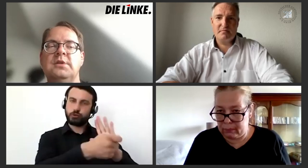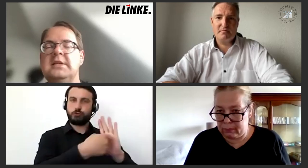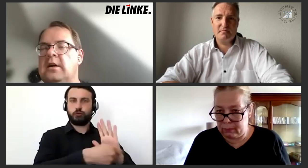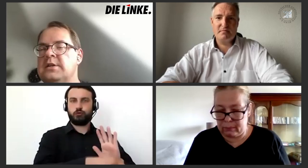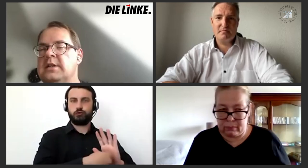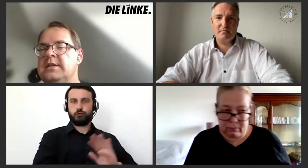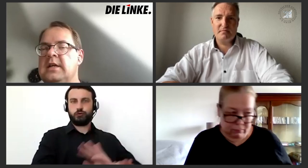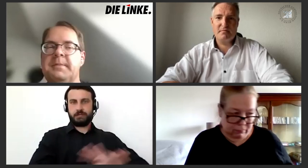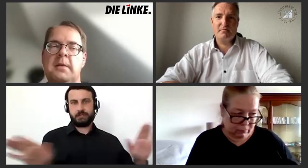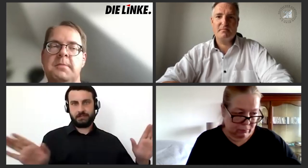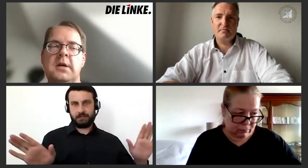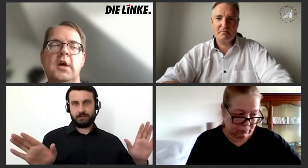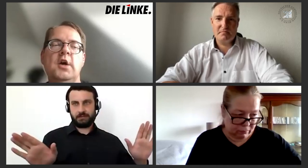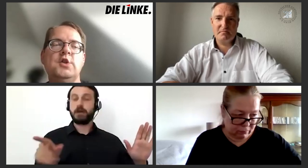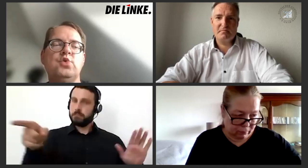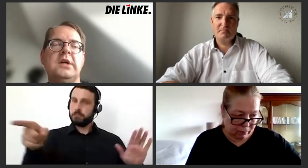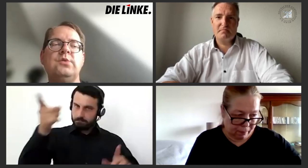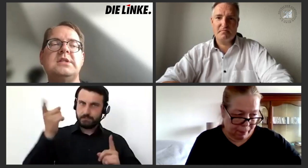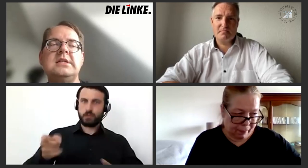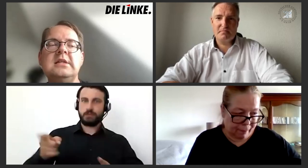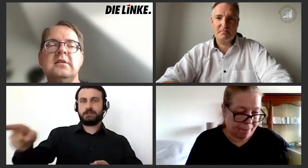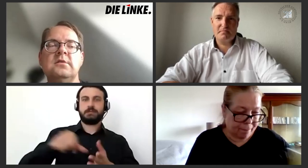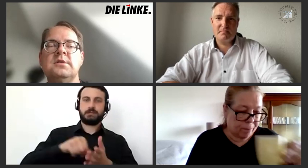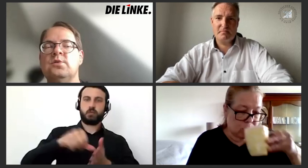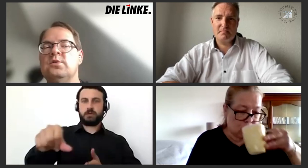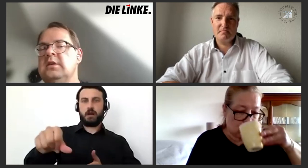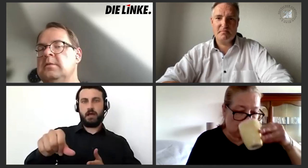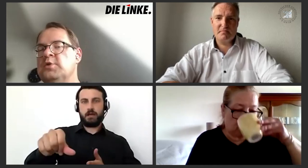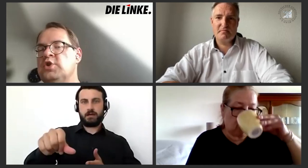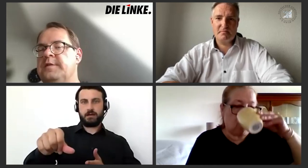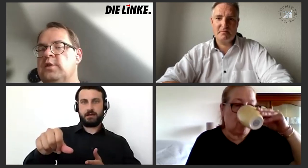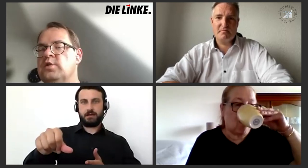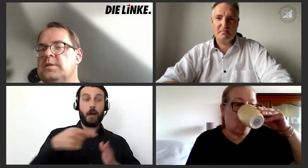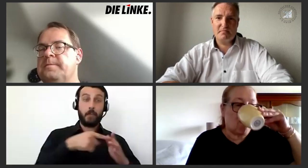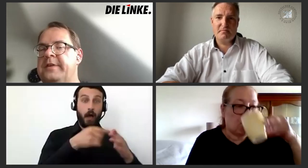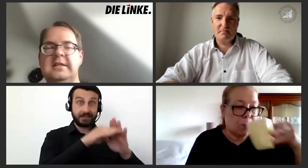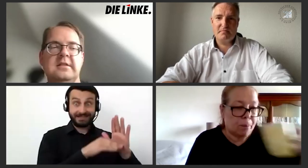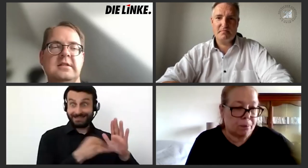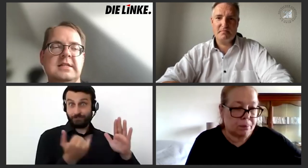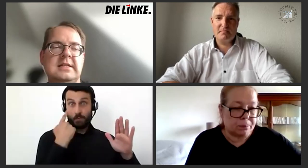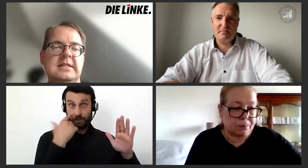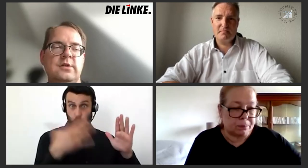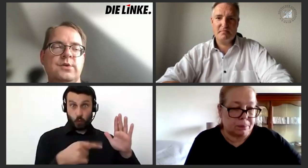machen die Zahlung genau dieser Ausgleichsabgabe zu reduzieren und so die Beschäftigungspflicht